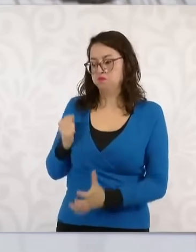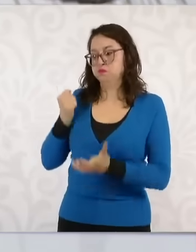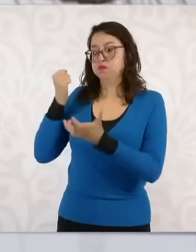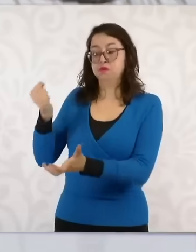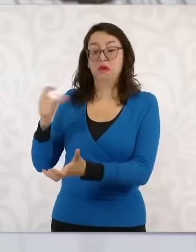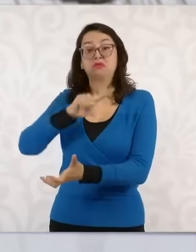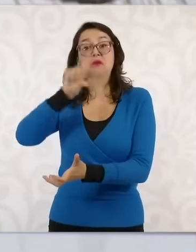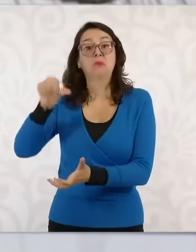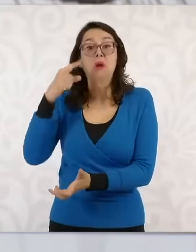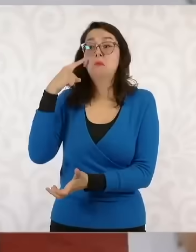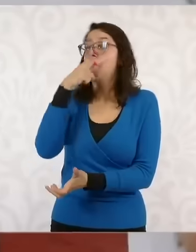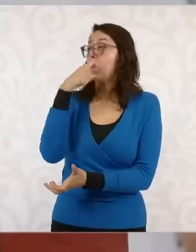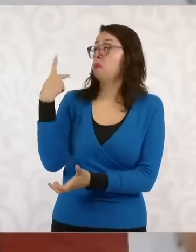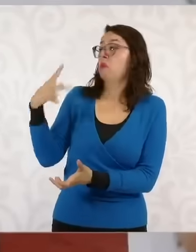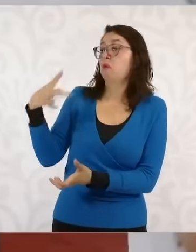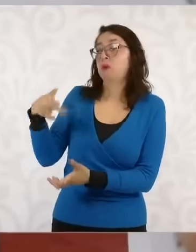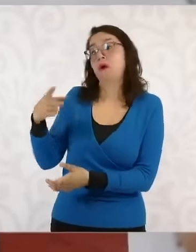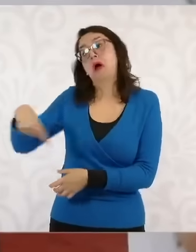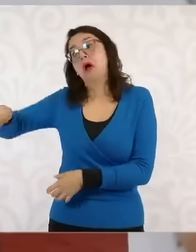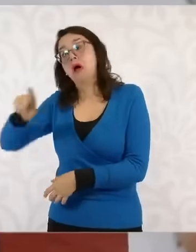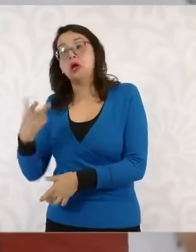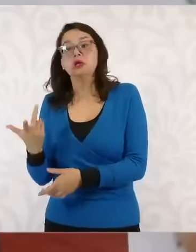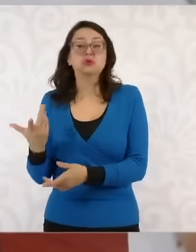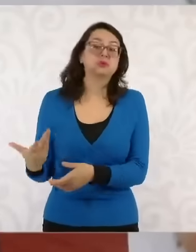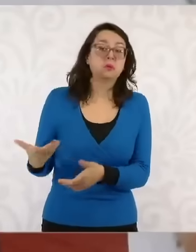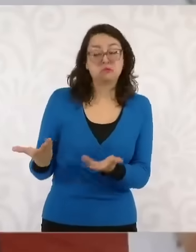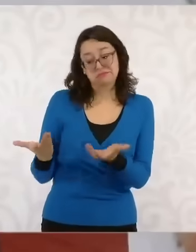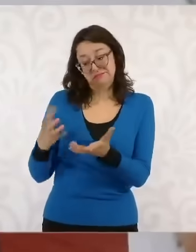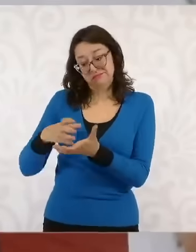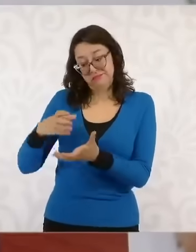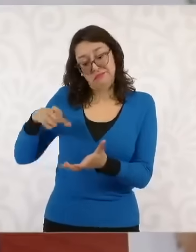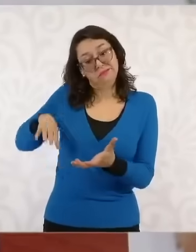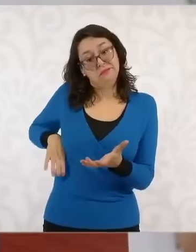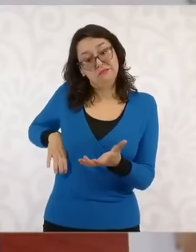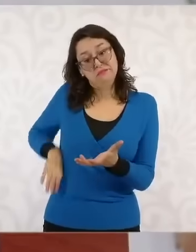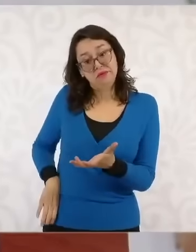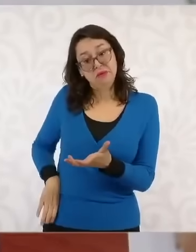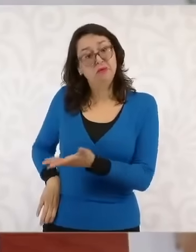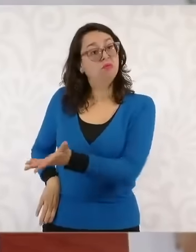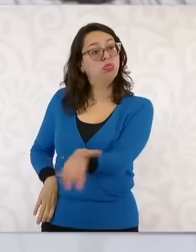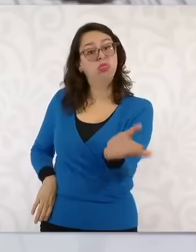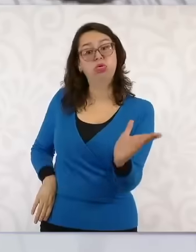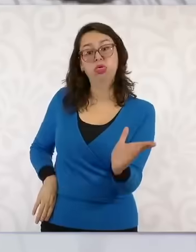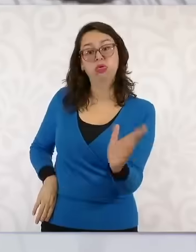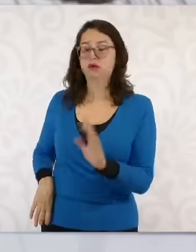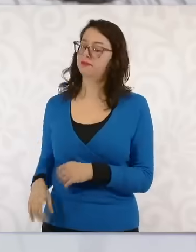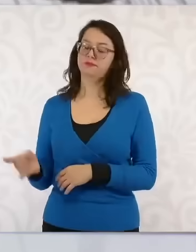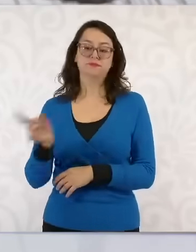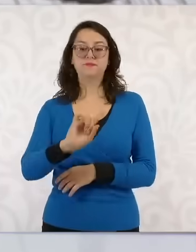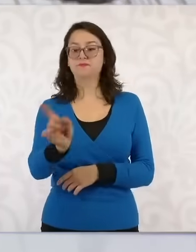distribuían y luego los líderes se quedaban con una buena parte de los recursos. Eso ya no. El